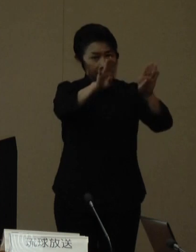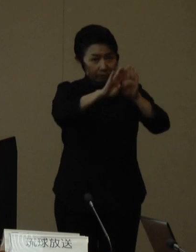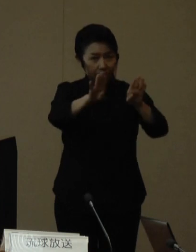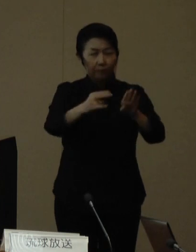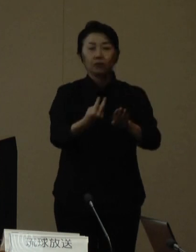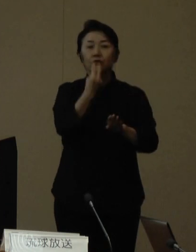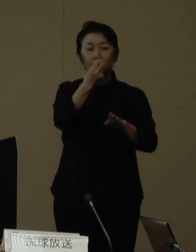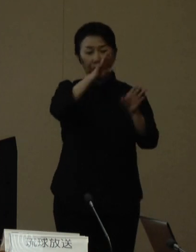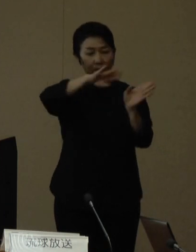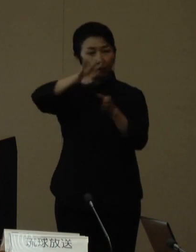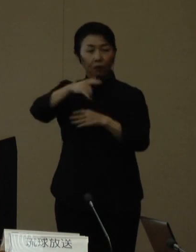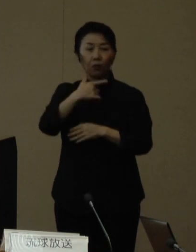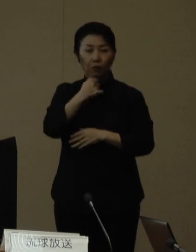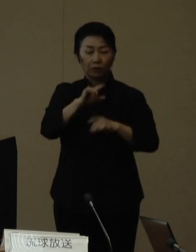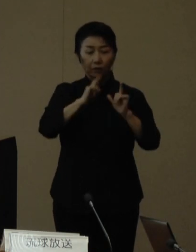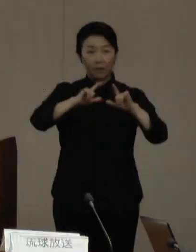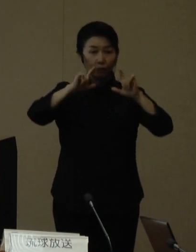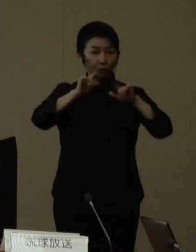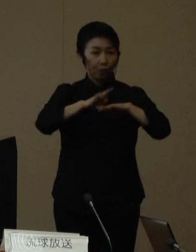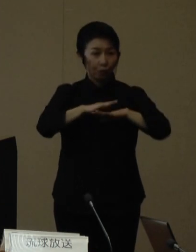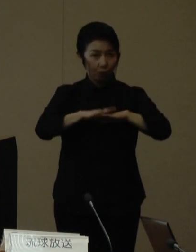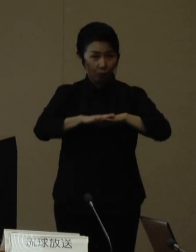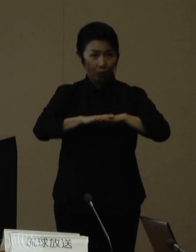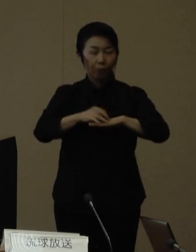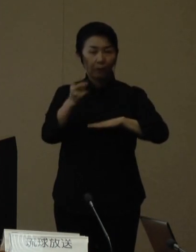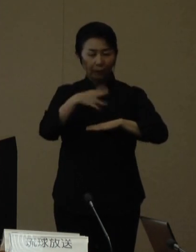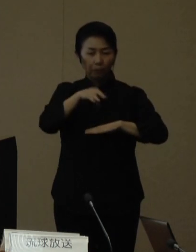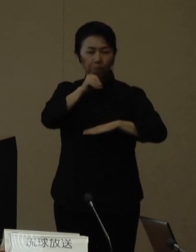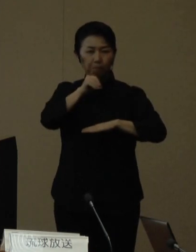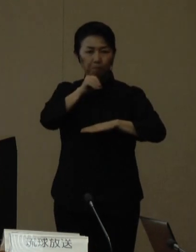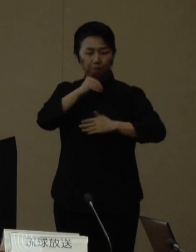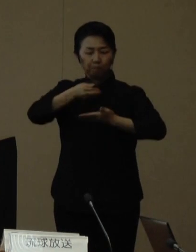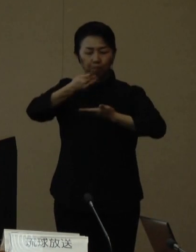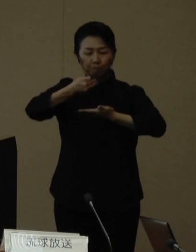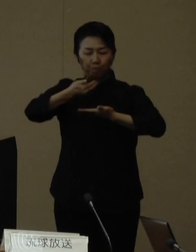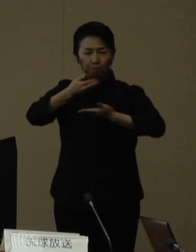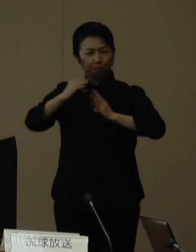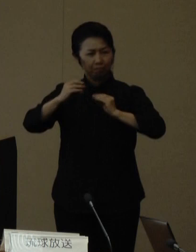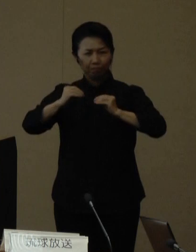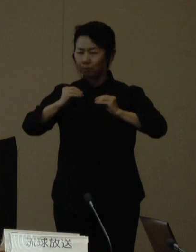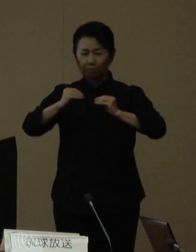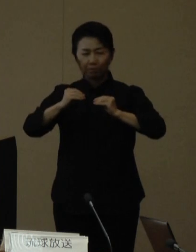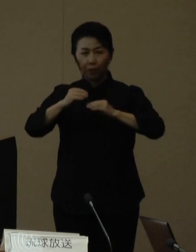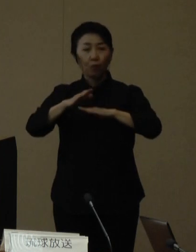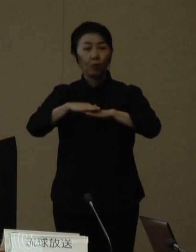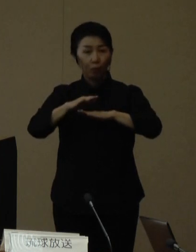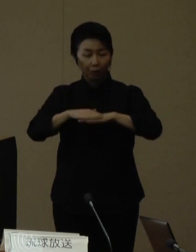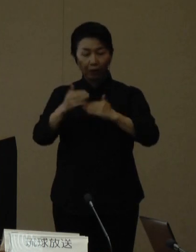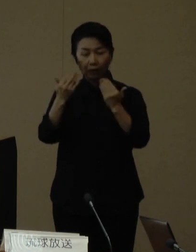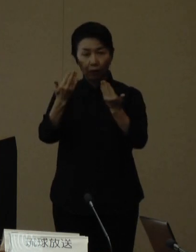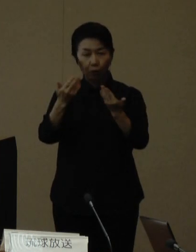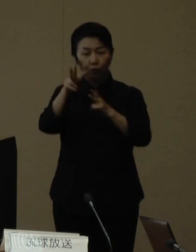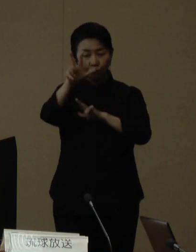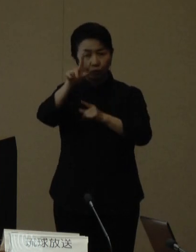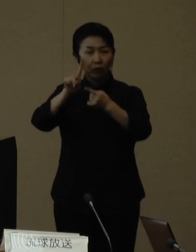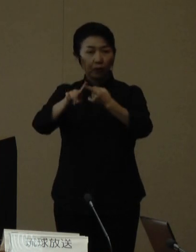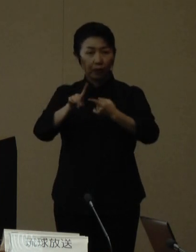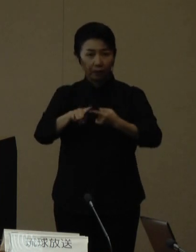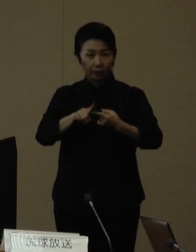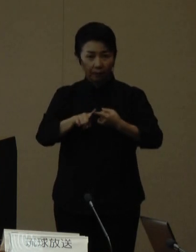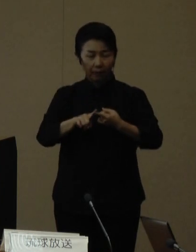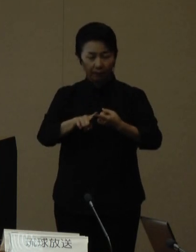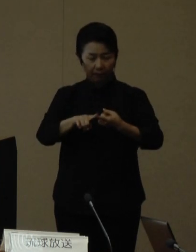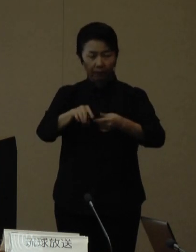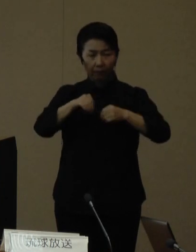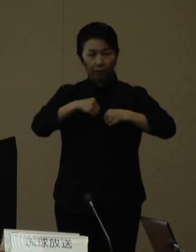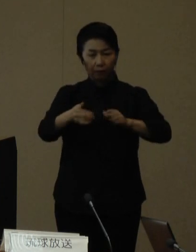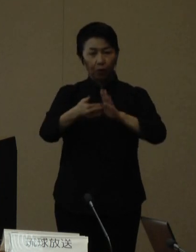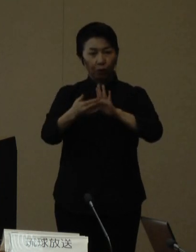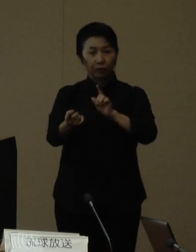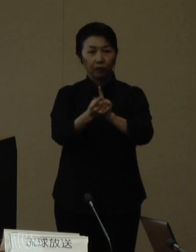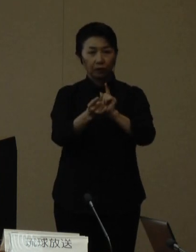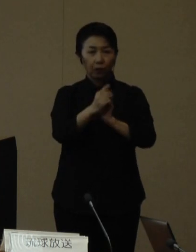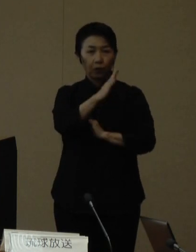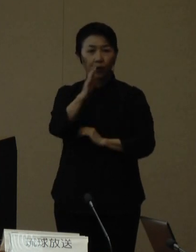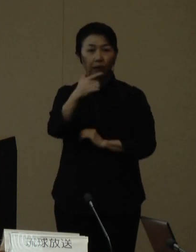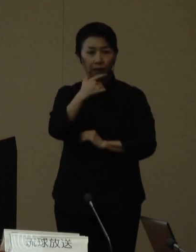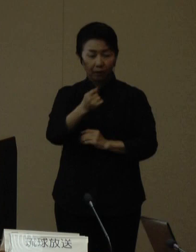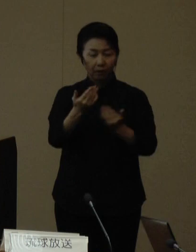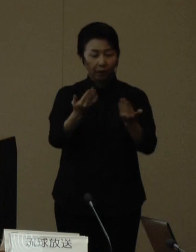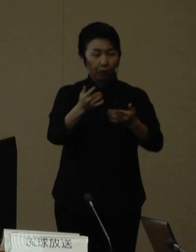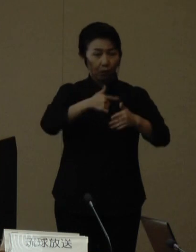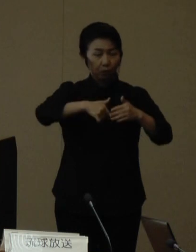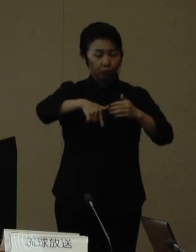マスク着用や黙食など学校の教室に準じた対策を実施していただきますよう 学校や部活、塾が終わったらまっすぐ帰宅し、